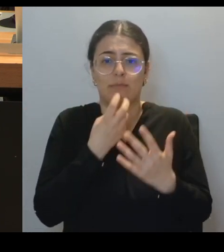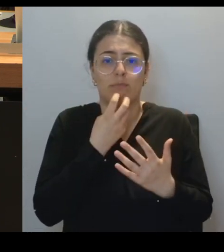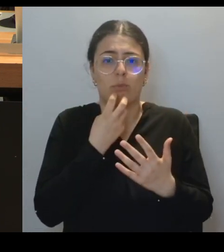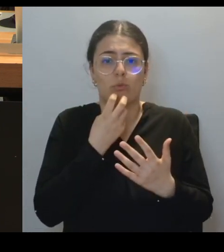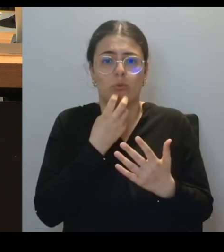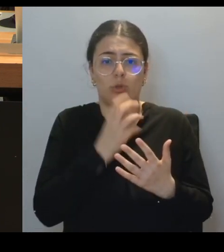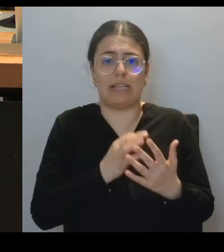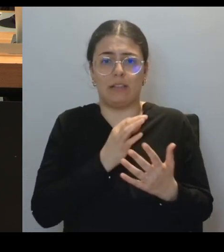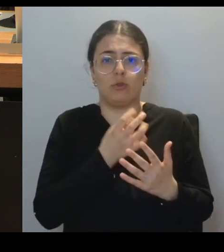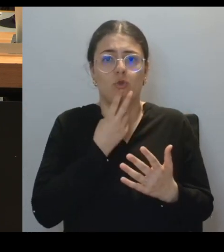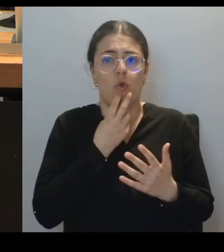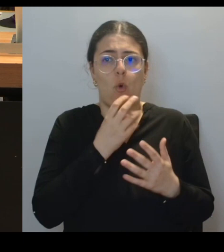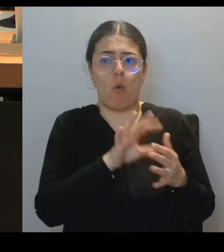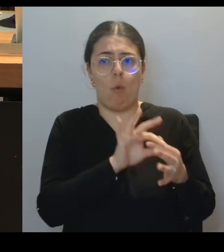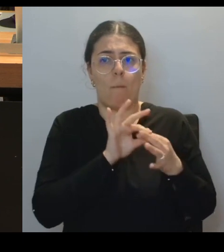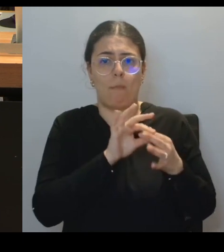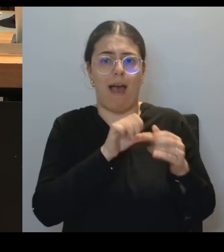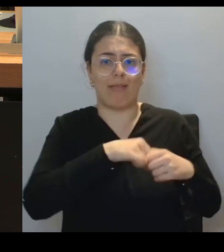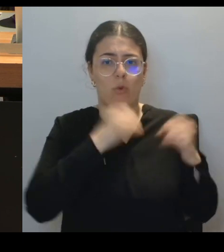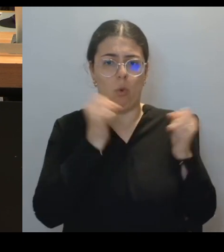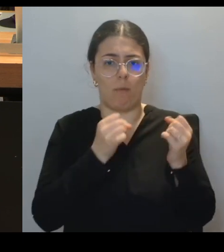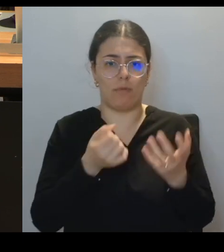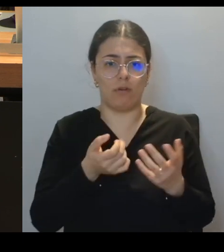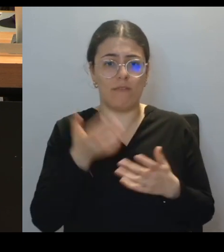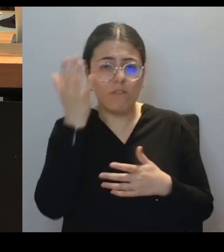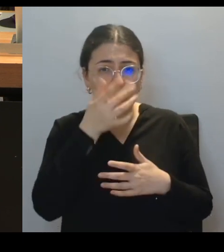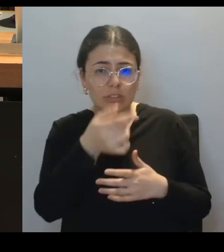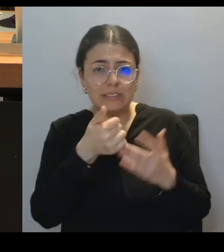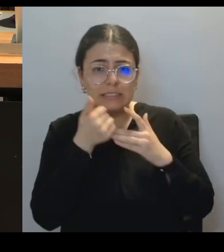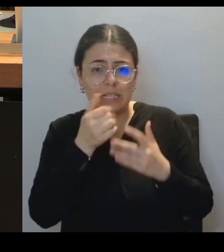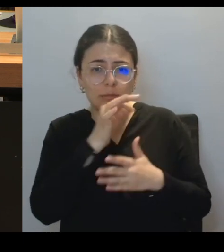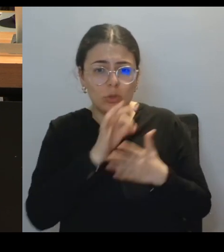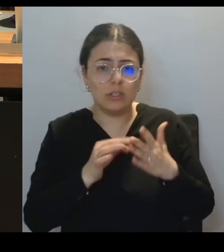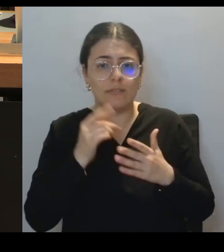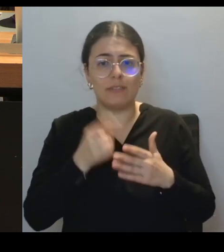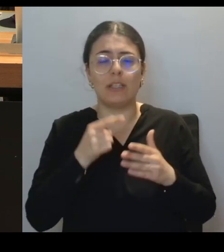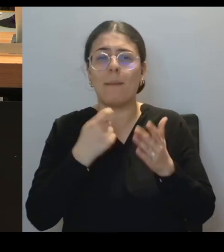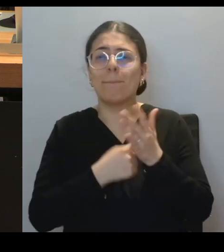eine Preissenkung produzieren, dann haben Sie bis heute das Merit Order Prinzip nicht verstanden.